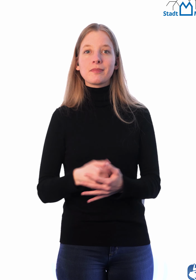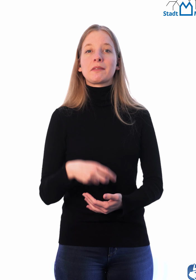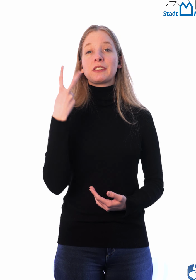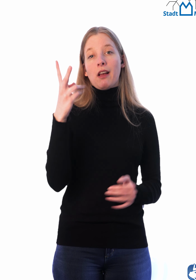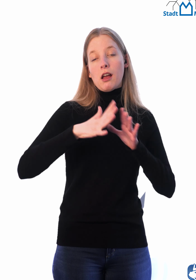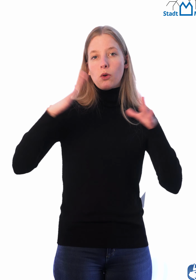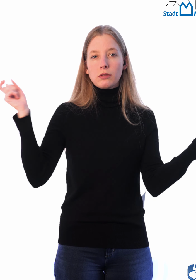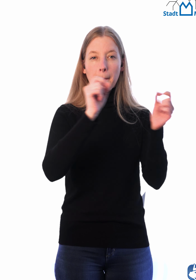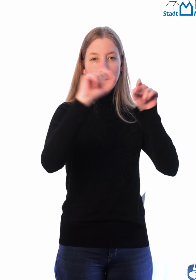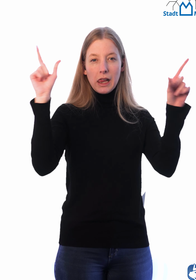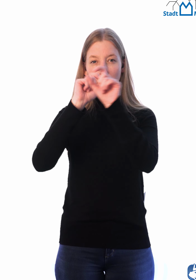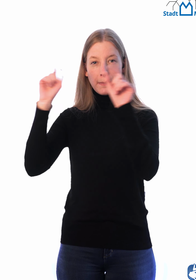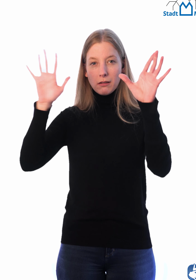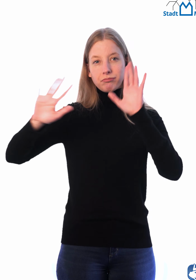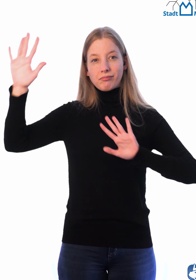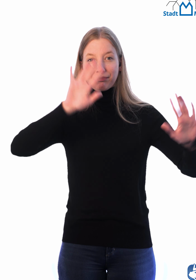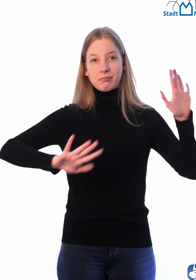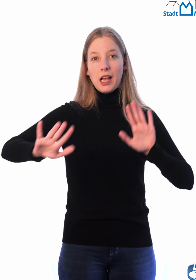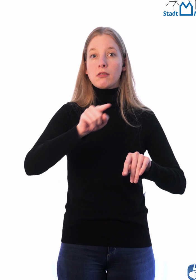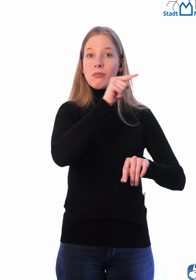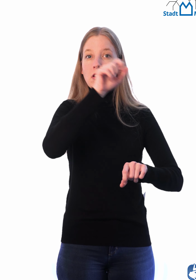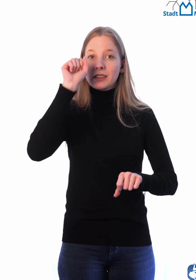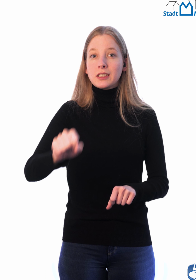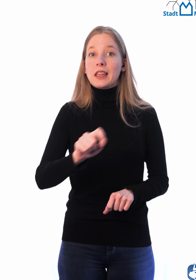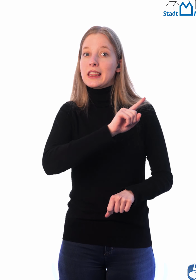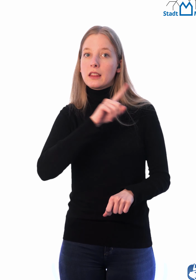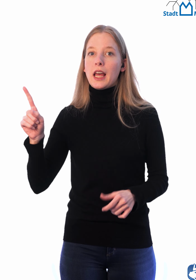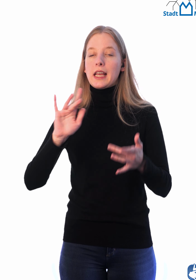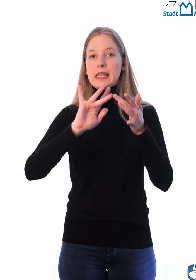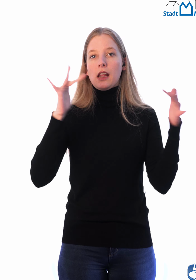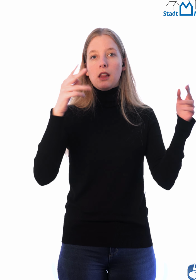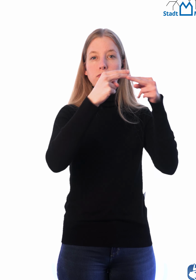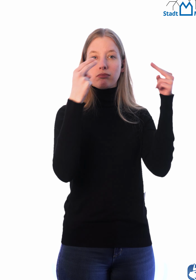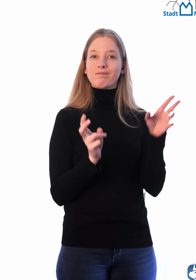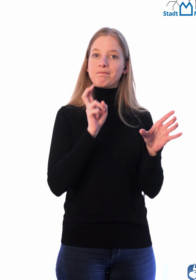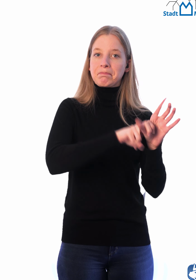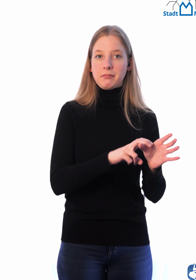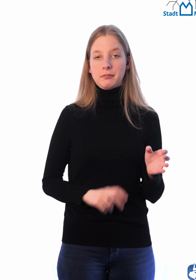Über zwei große Bildbereiche können Sie direkt in die Internetseite einsteigen.